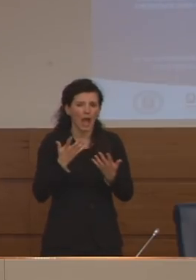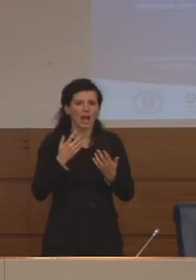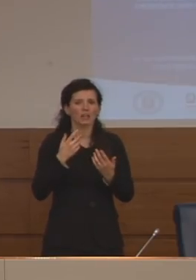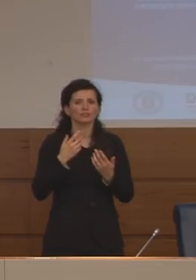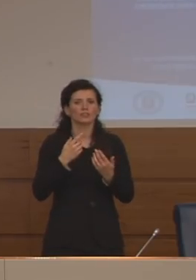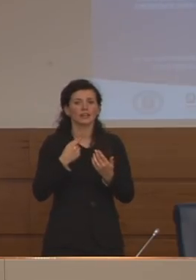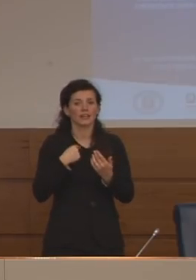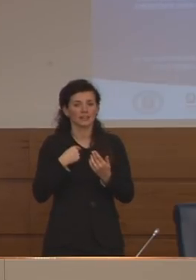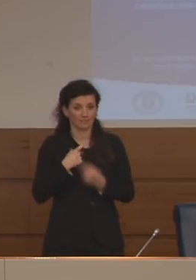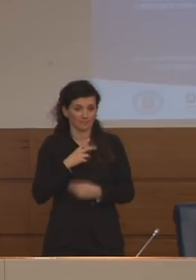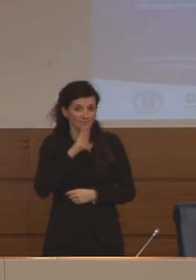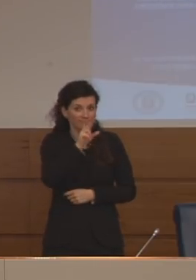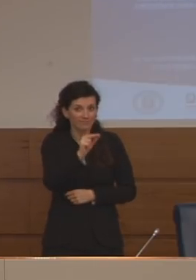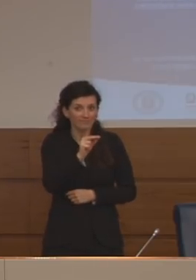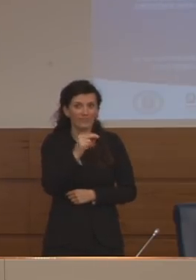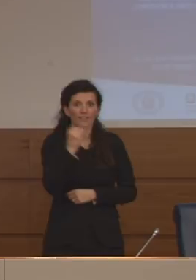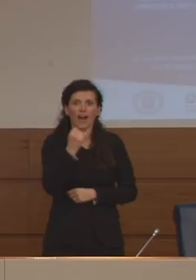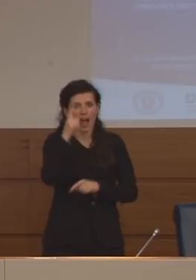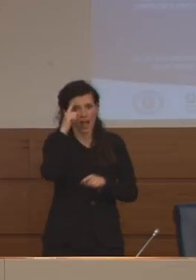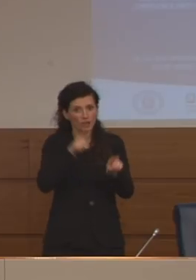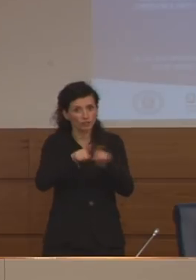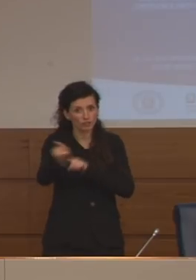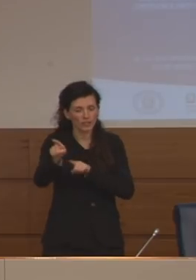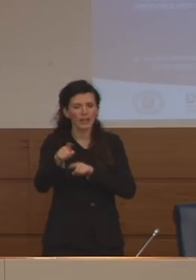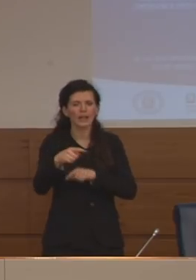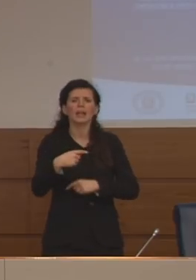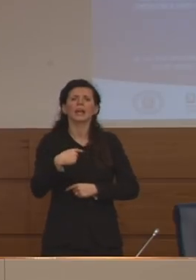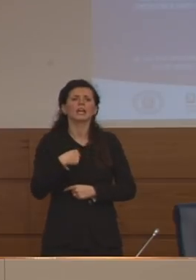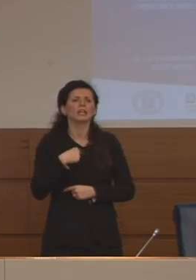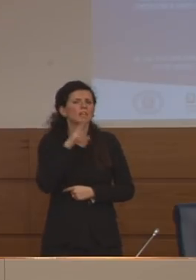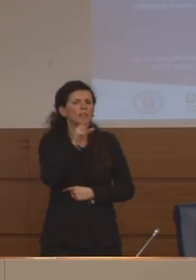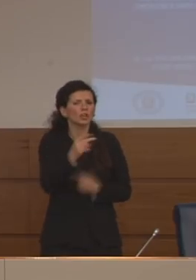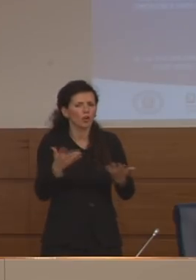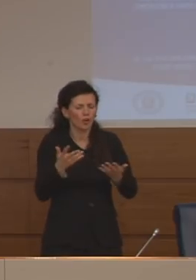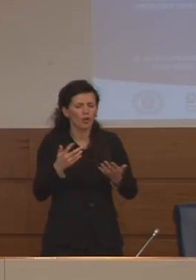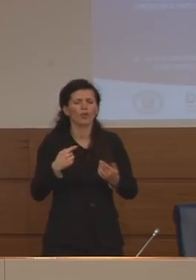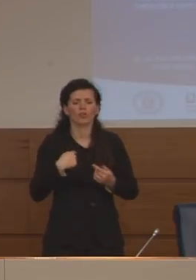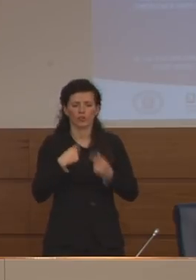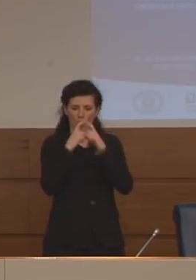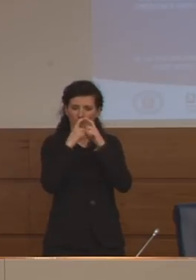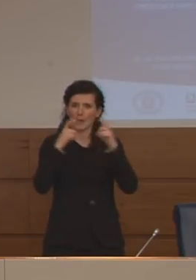non indosso la mascherina perché ovviamente le misure del